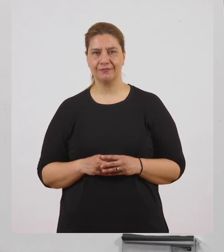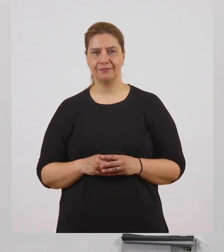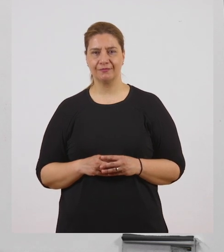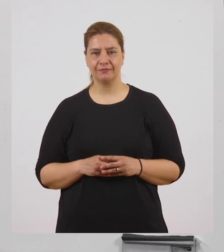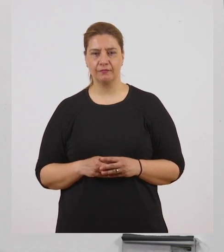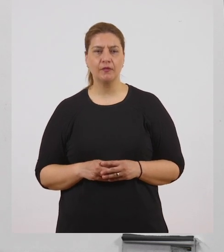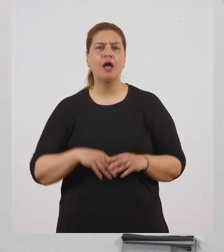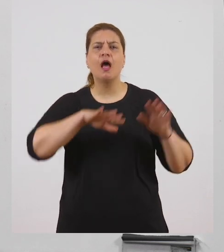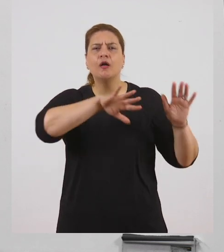λαοθάλασσα,